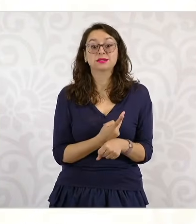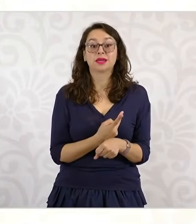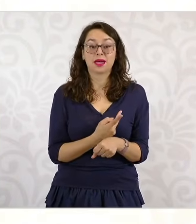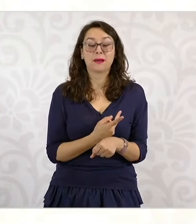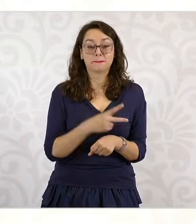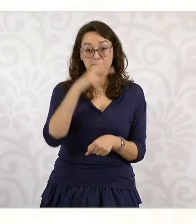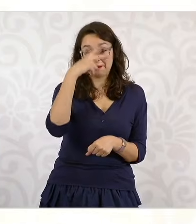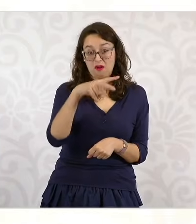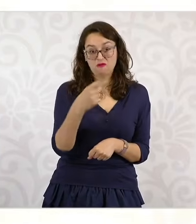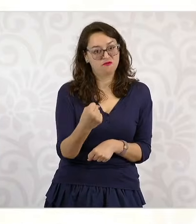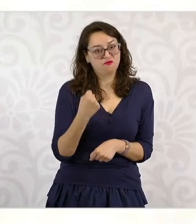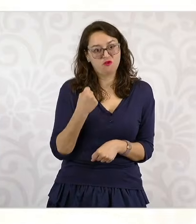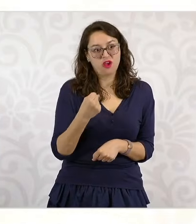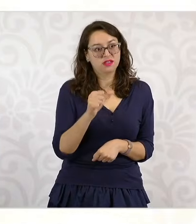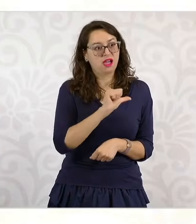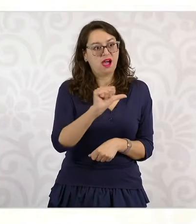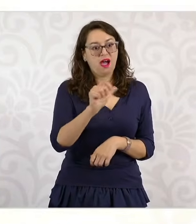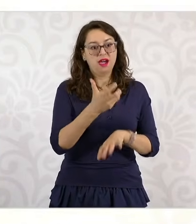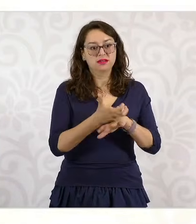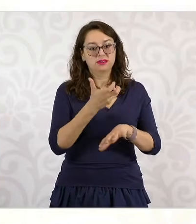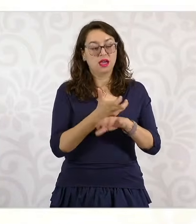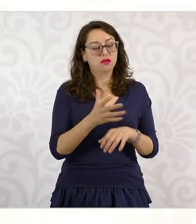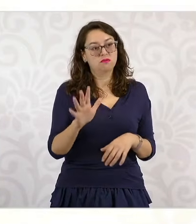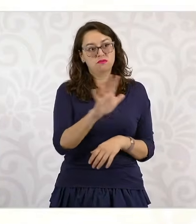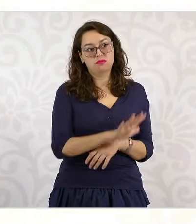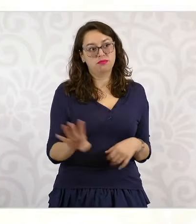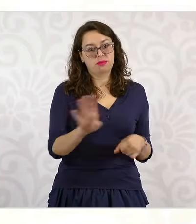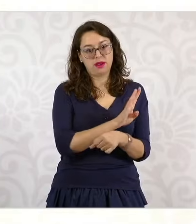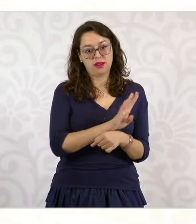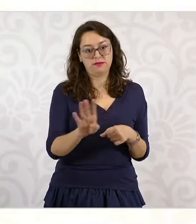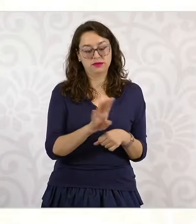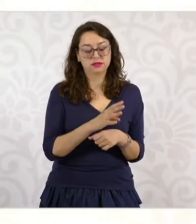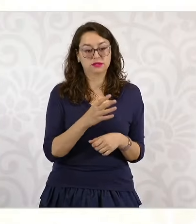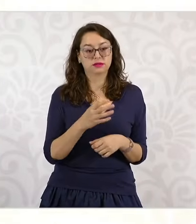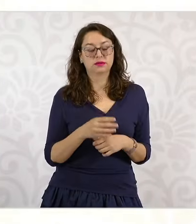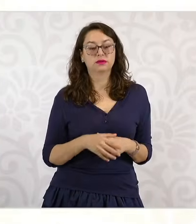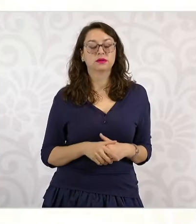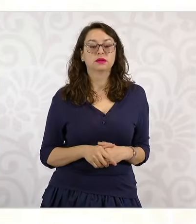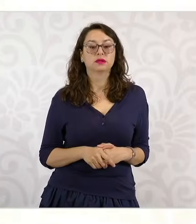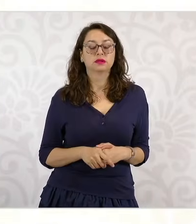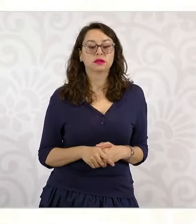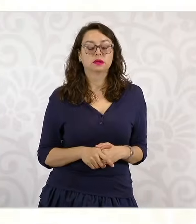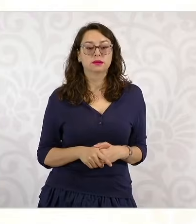Unidos y que al final también beneficia todo Norteamérica. Adelante. Termino con esta gráfica